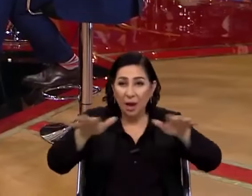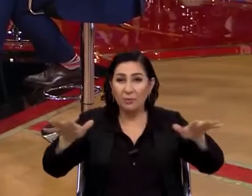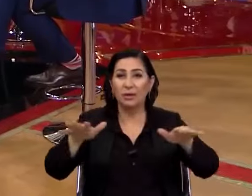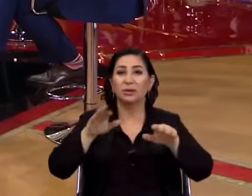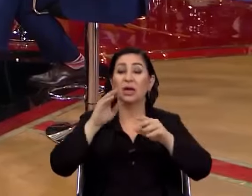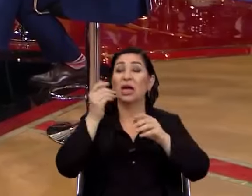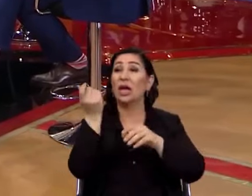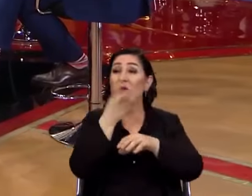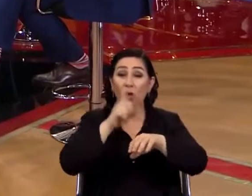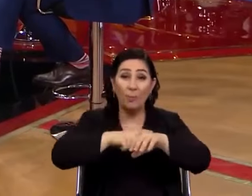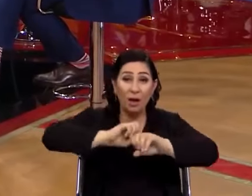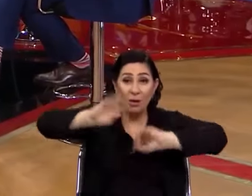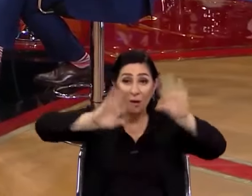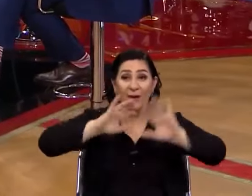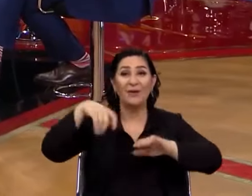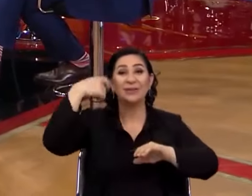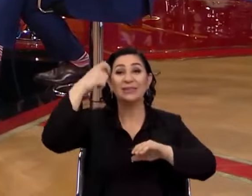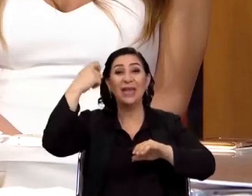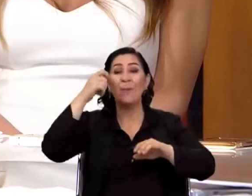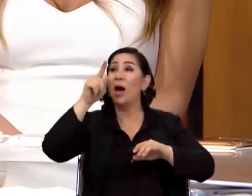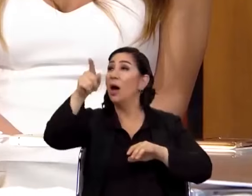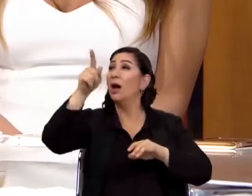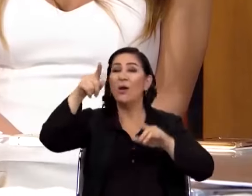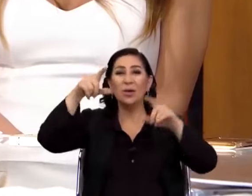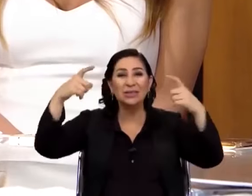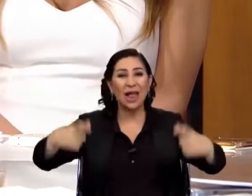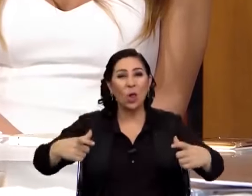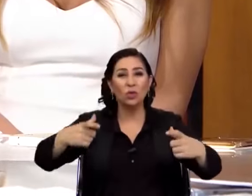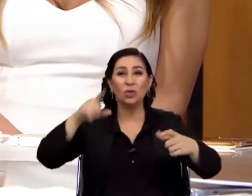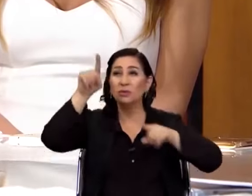kopya girecek hangi sinemalarda olacak oyuncular bunun yükünü hissediyorlar